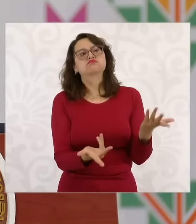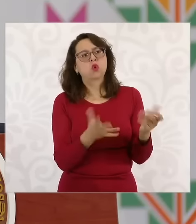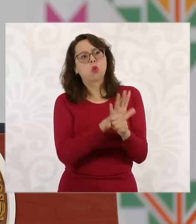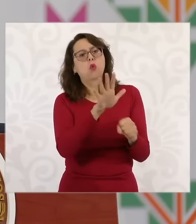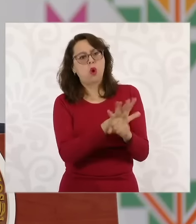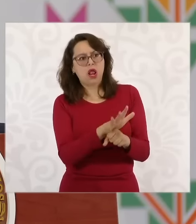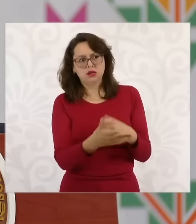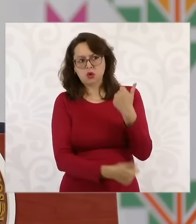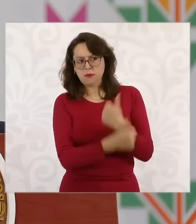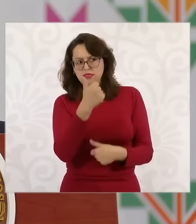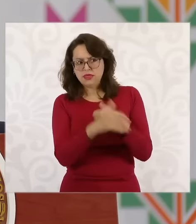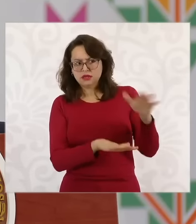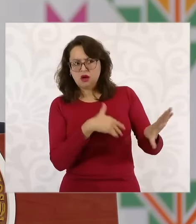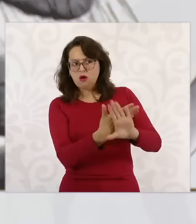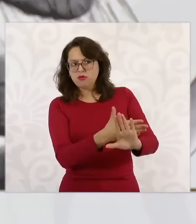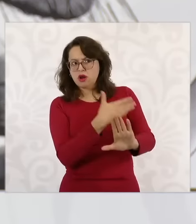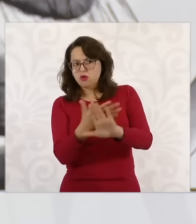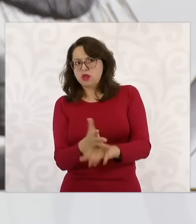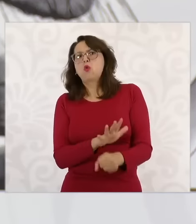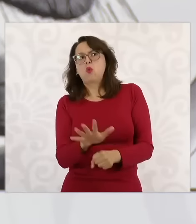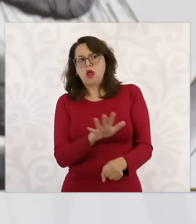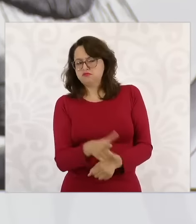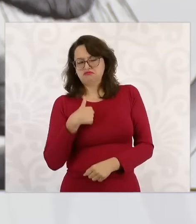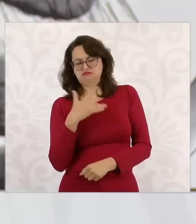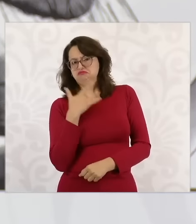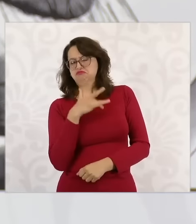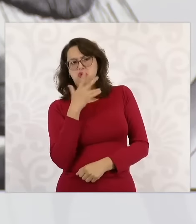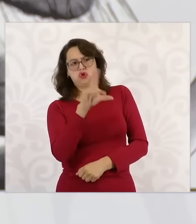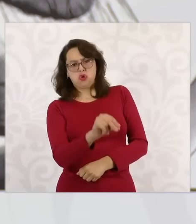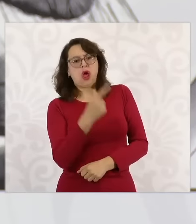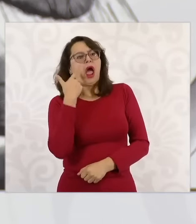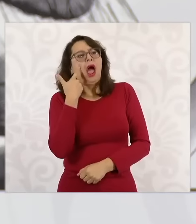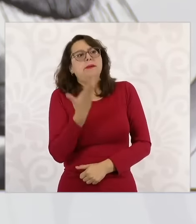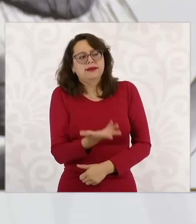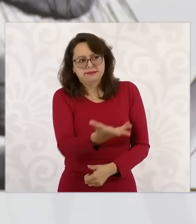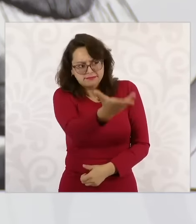la competencia, que desde nuestra perspectiva no es ninguna. El AIFA está funcionando bien y no